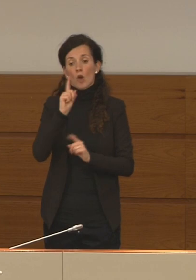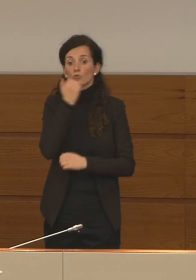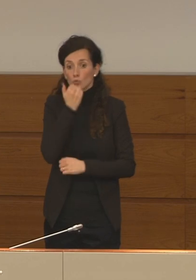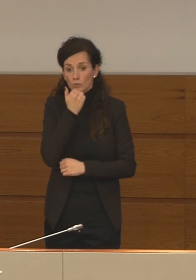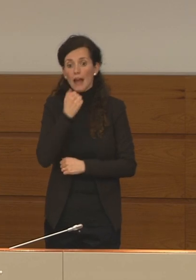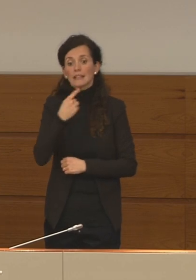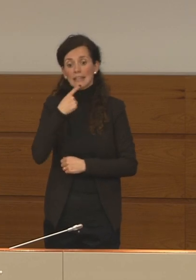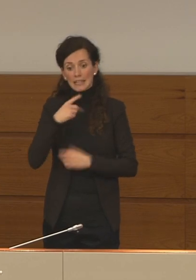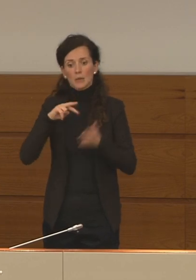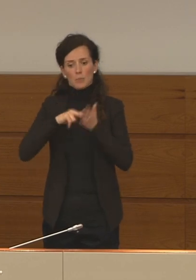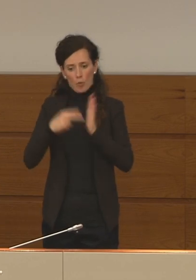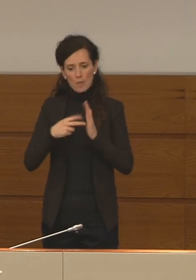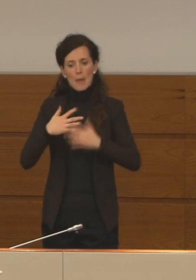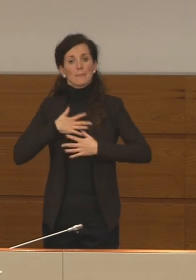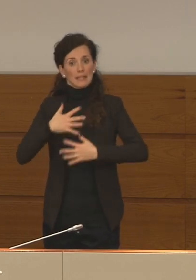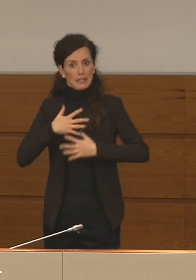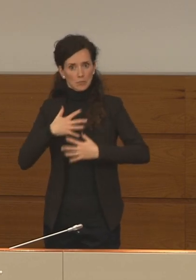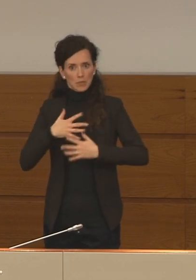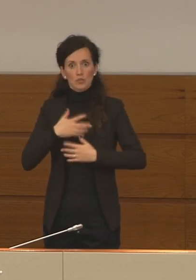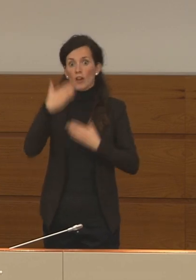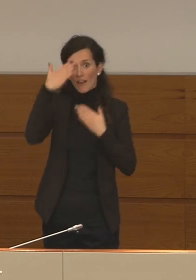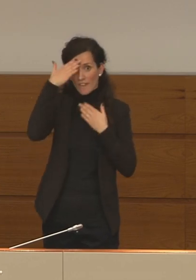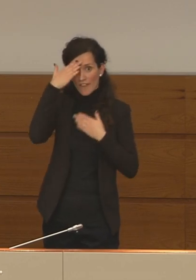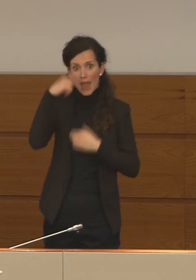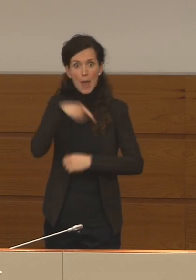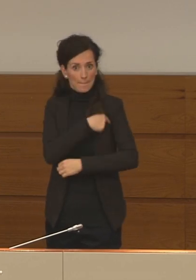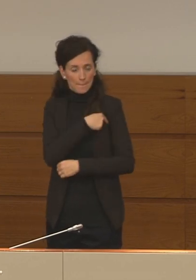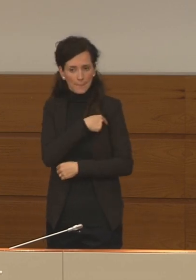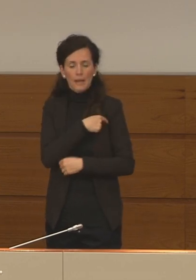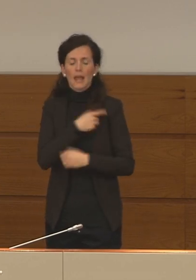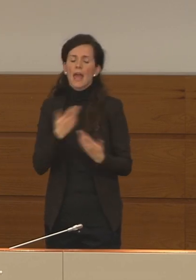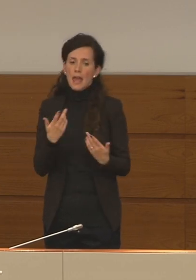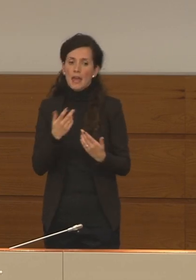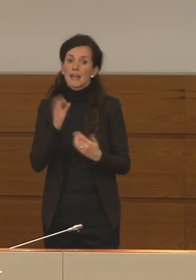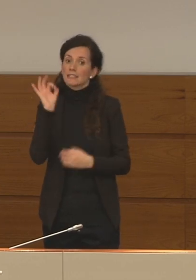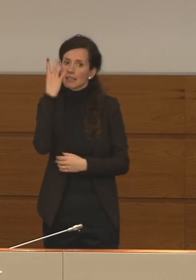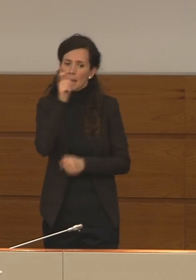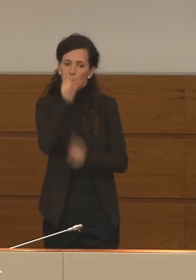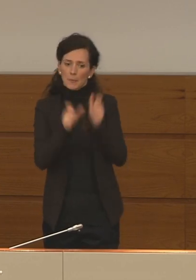sono persone che è bene soprattutto se anziane chiamino il loro